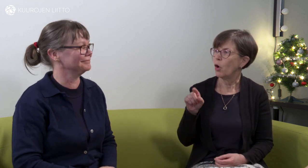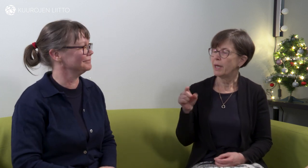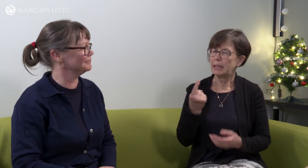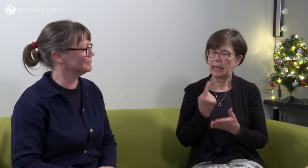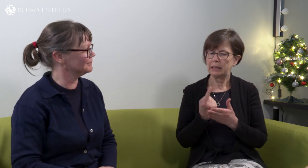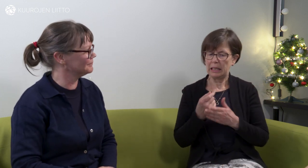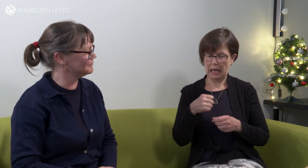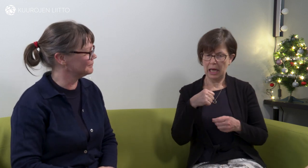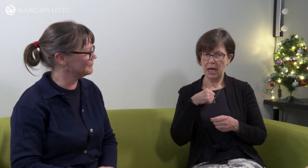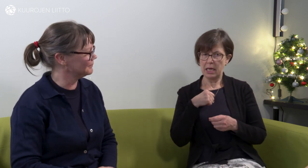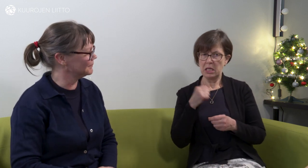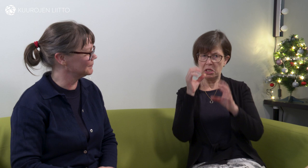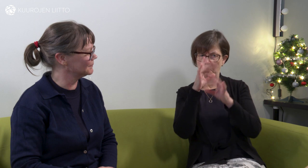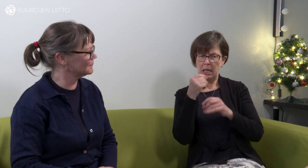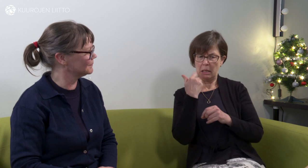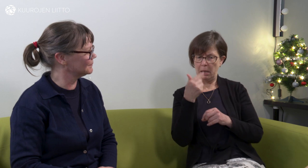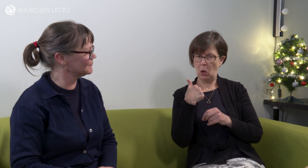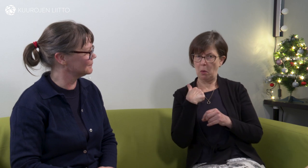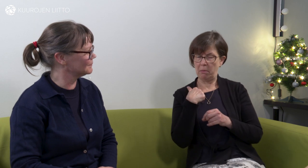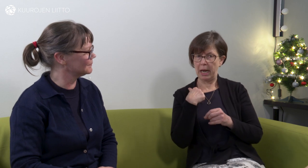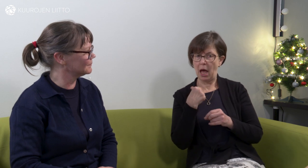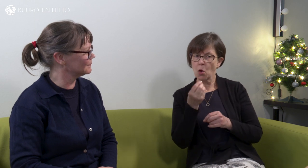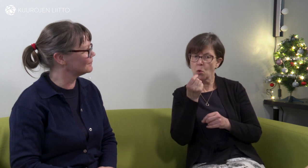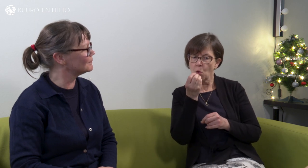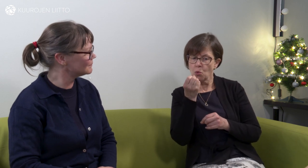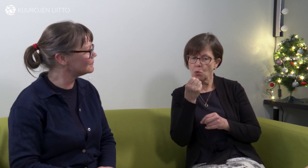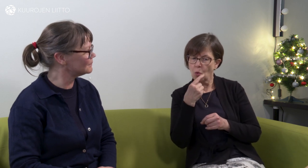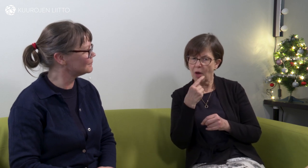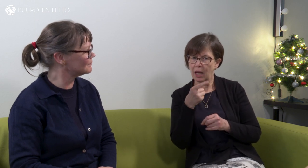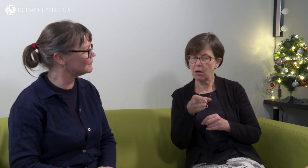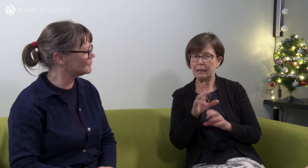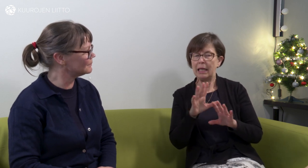Joditabletteja ei myöskään tulisi syödä etukäteen vain varmuuden vuoksi, -